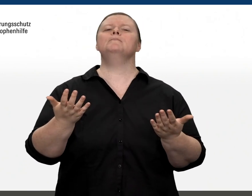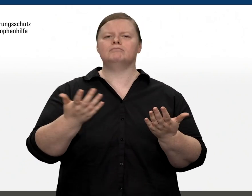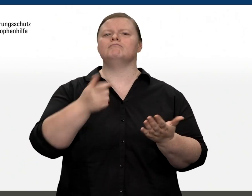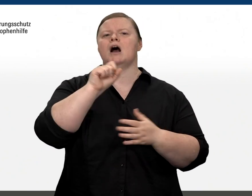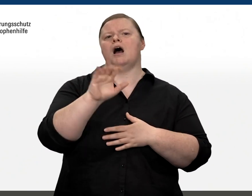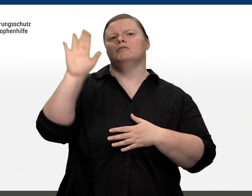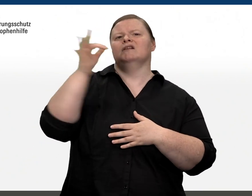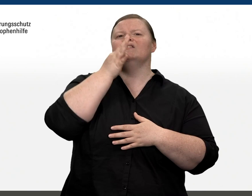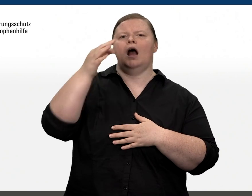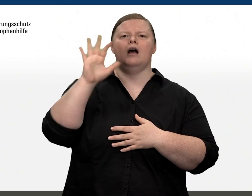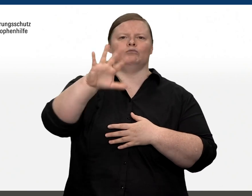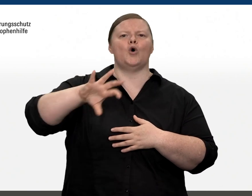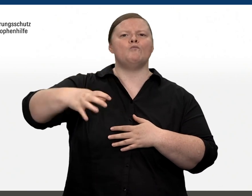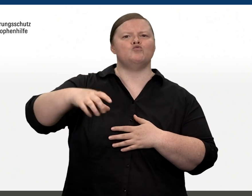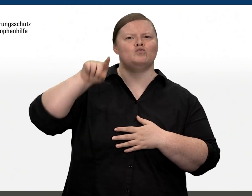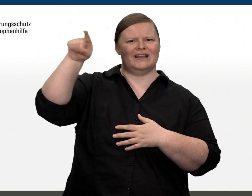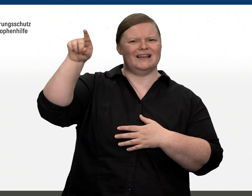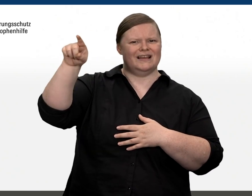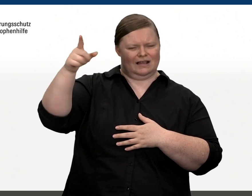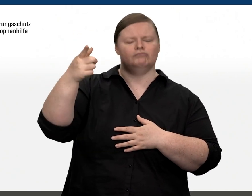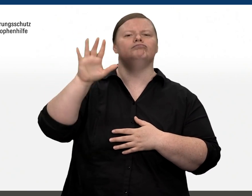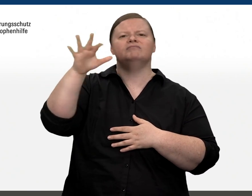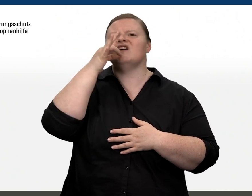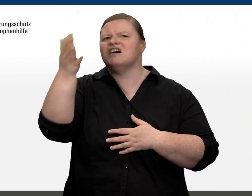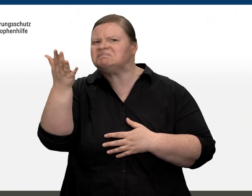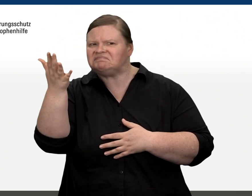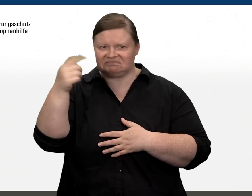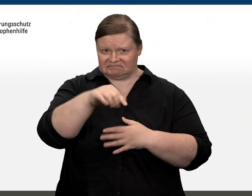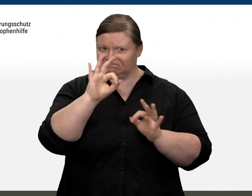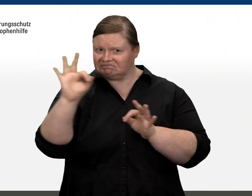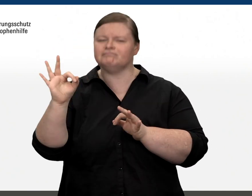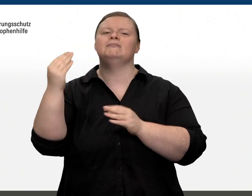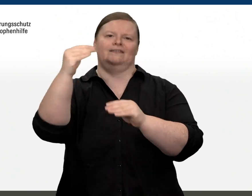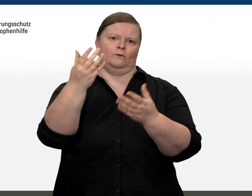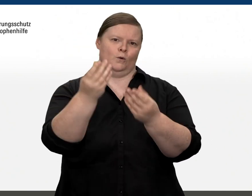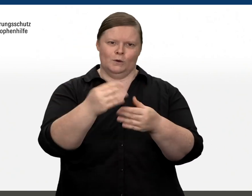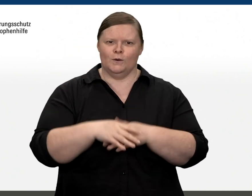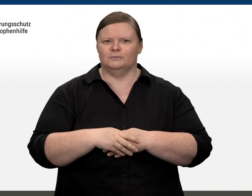können Sie bei Ihrer Kommune erfragen.